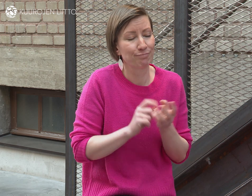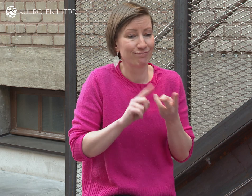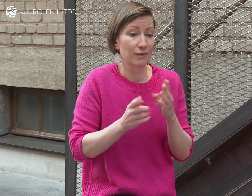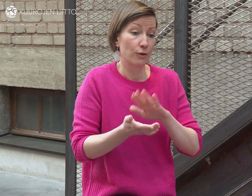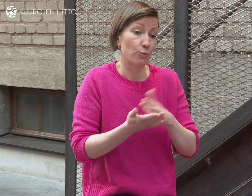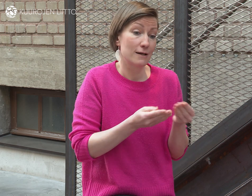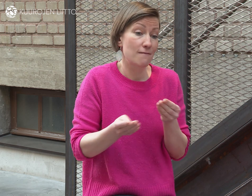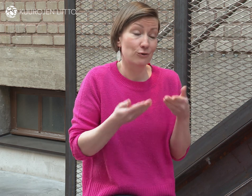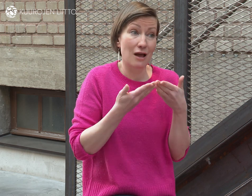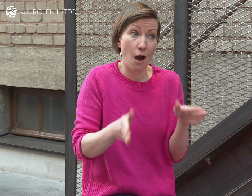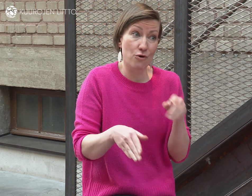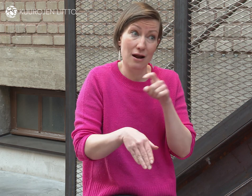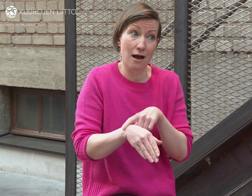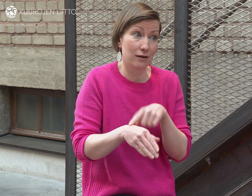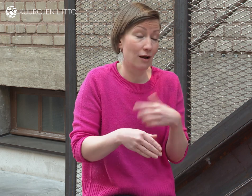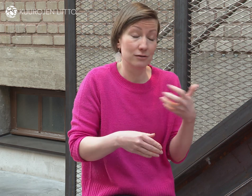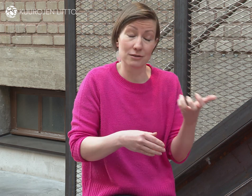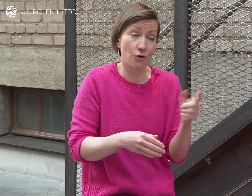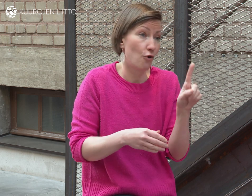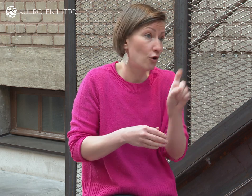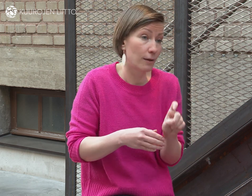Kolmanneksi tulkkivälityksen aukioloajat ovat iso ongelma.